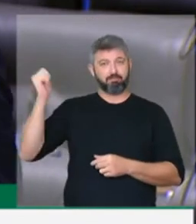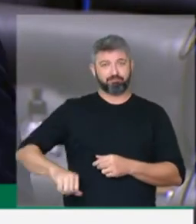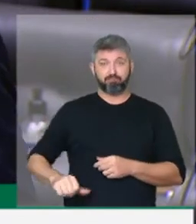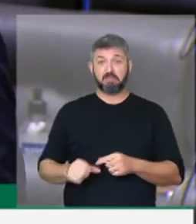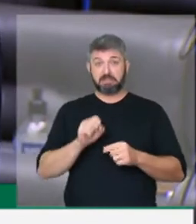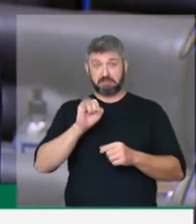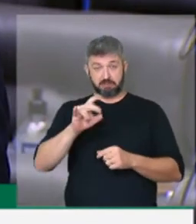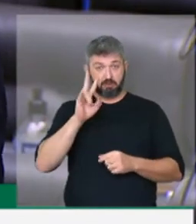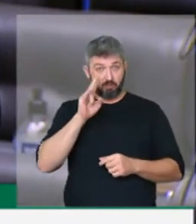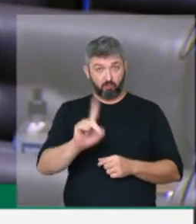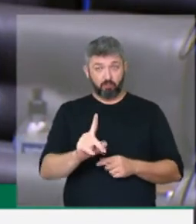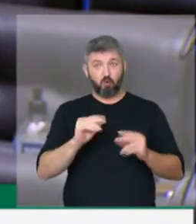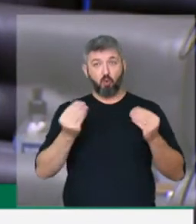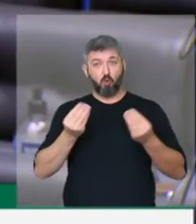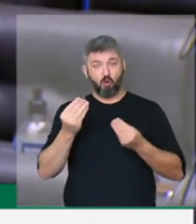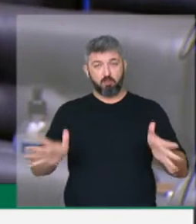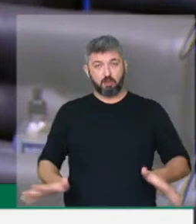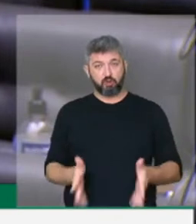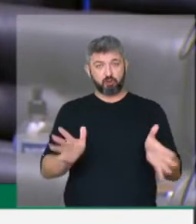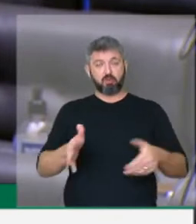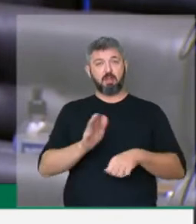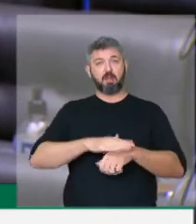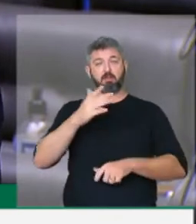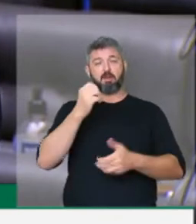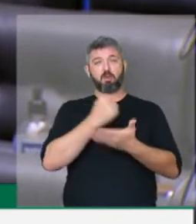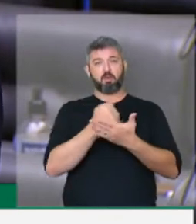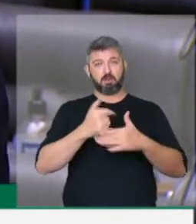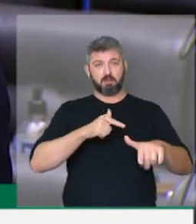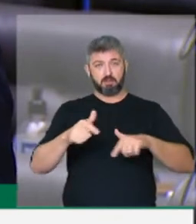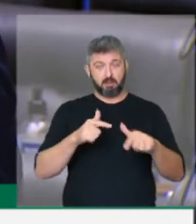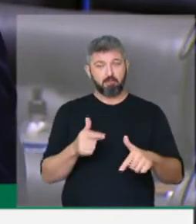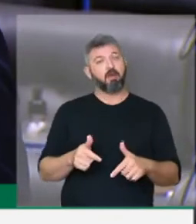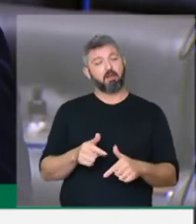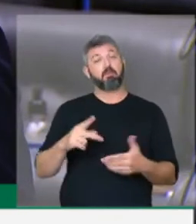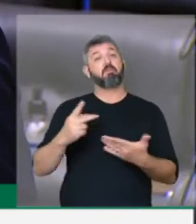COMPRA DO BRASILEIRO SE NÃO TIVERMOS MEDIDAS QUE ESTIMULE GERAÇÃO DE EMPREGO E SITUAÇÃO MUITO MAIS DIFÍCIL